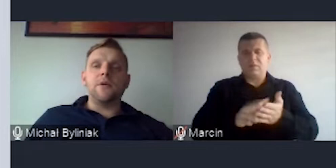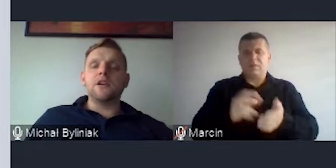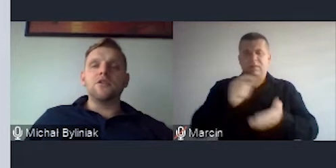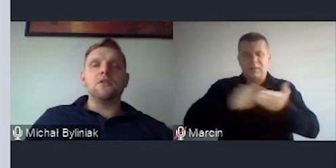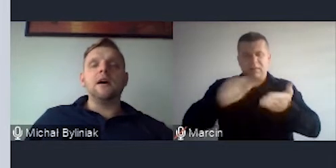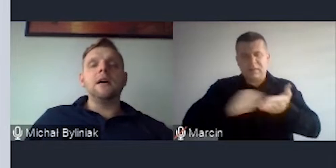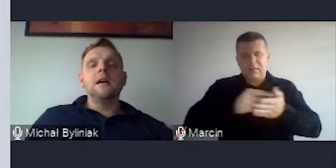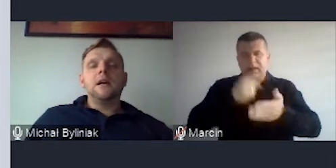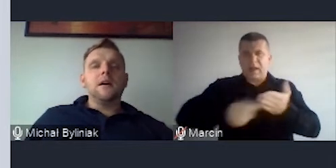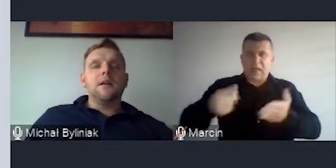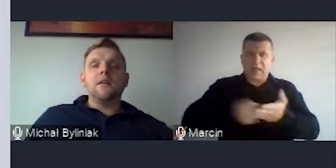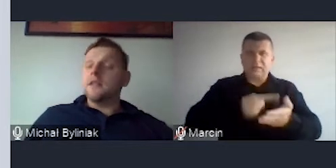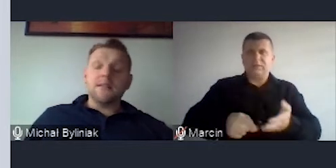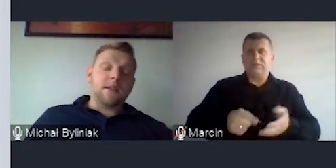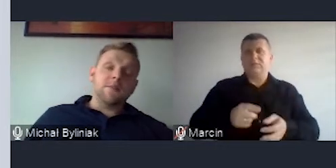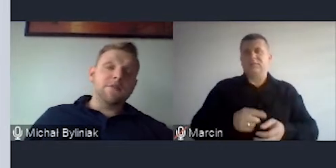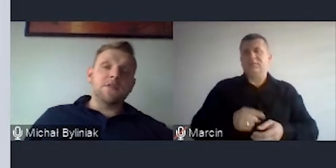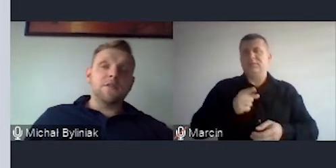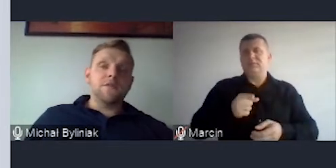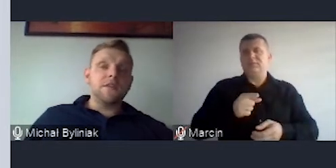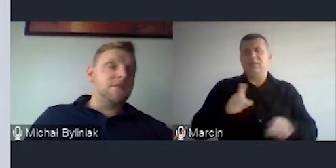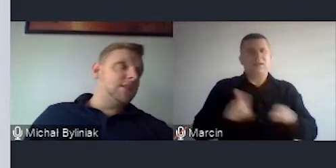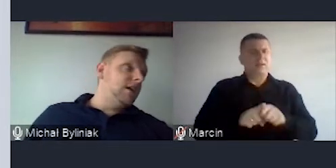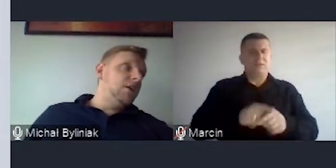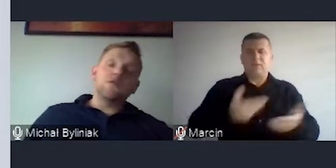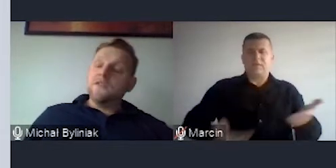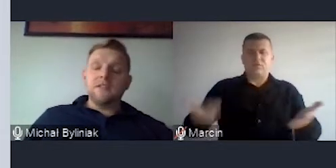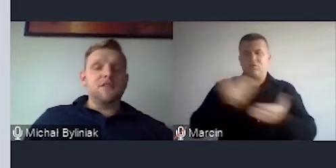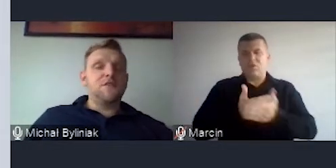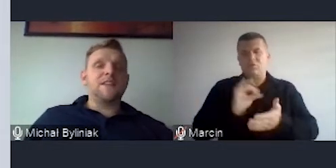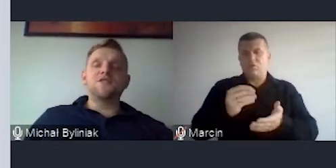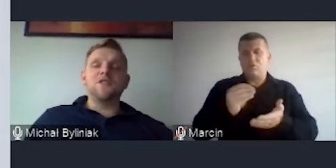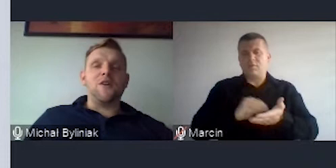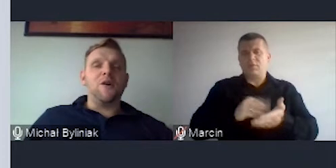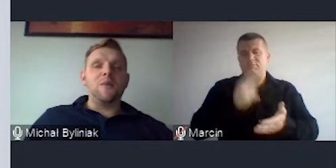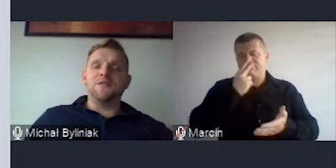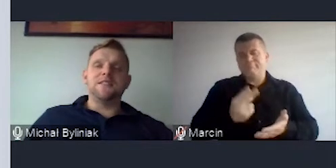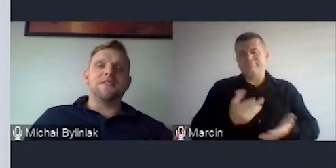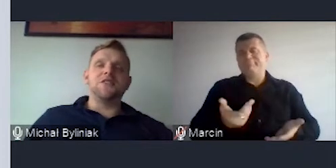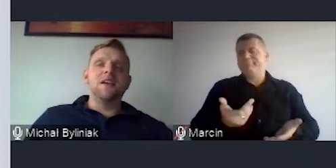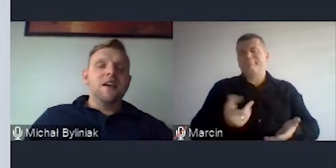pokreślona, tak samo wniosek o dofinansowanie, to świetnie świadczy o beneficjencie.